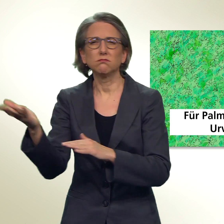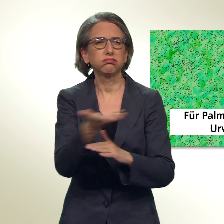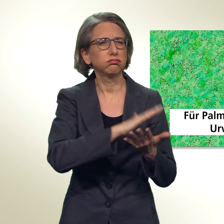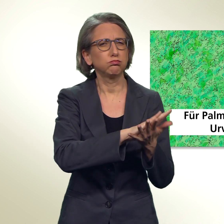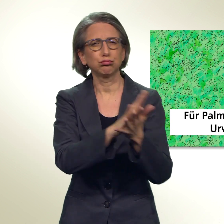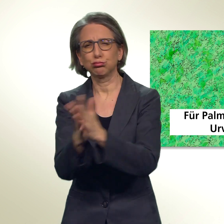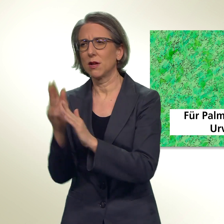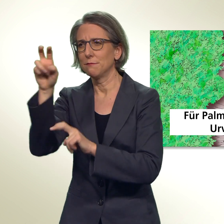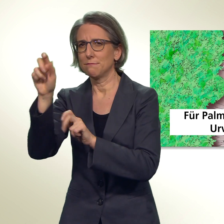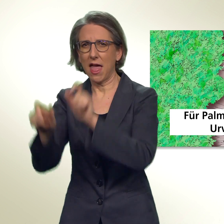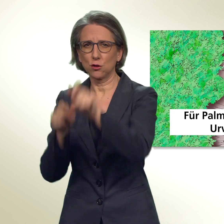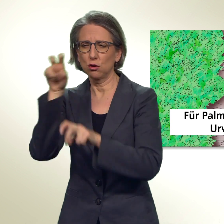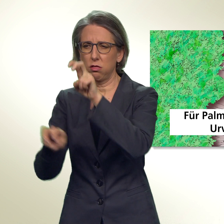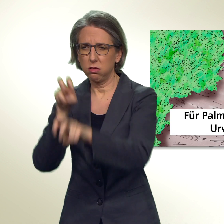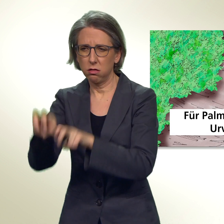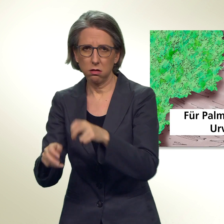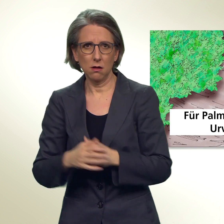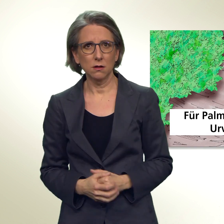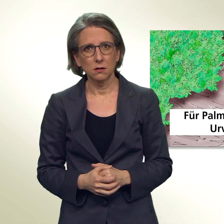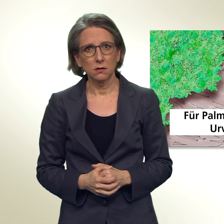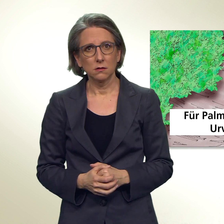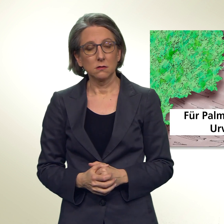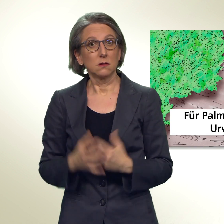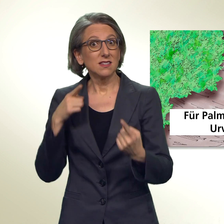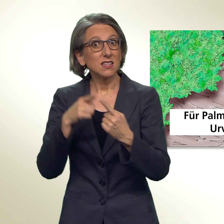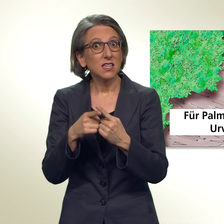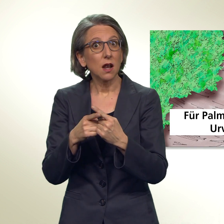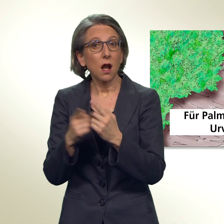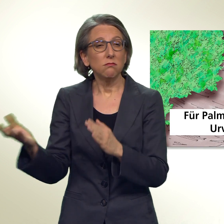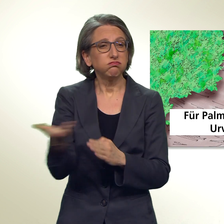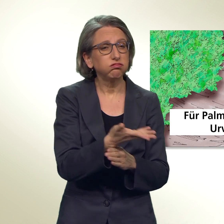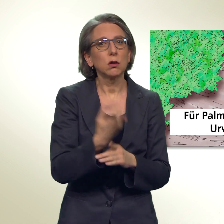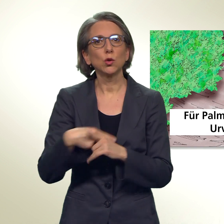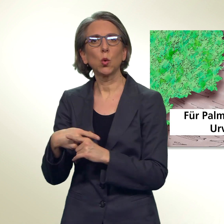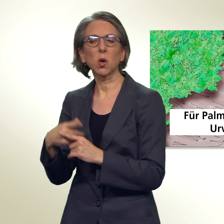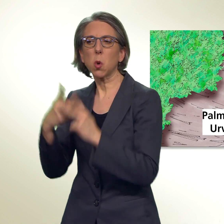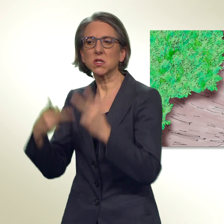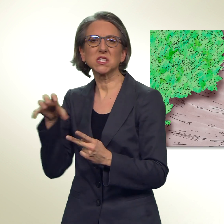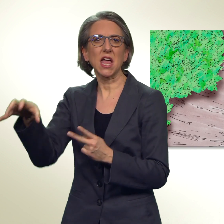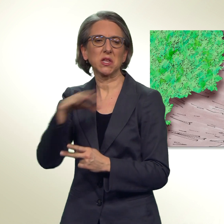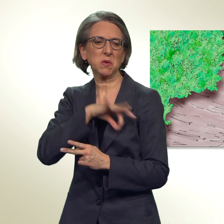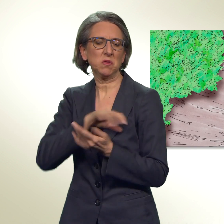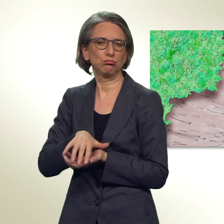und Menschen ausgebeutet. Abgeholzt werde nur für die Profite der Energie- und Lebensmittelkonzerne.